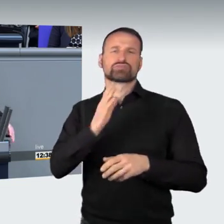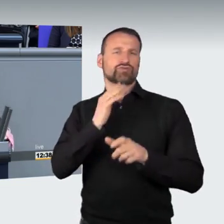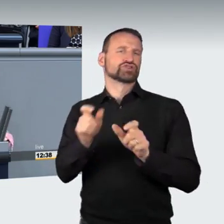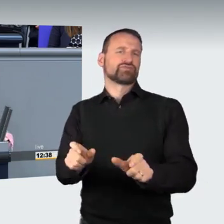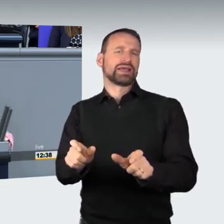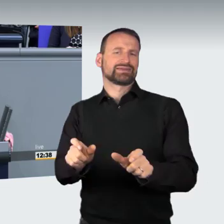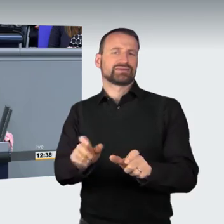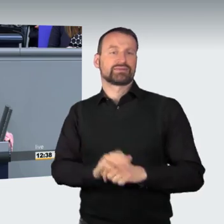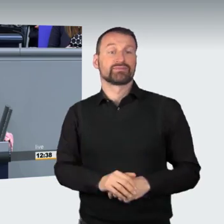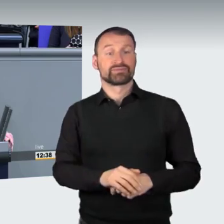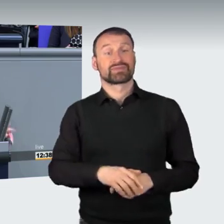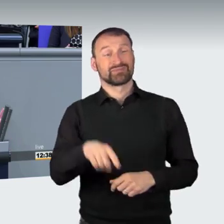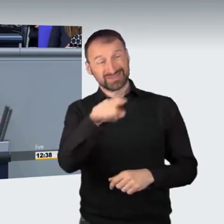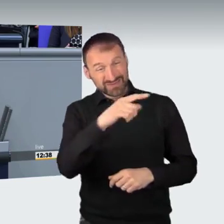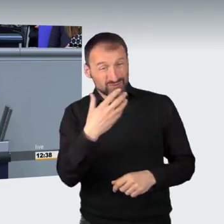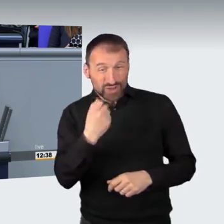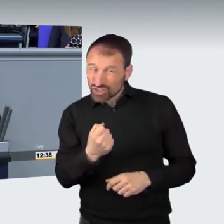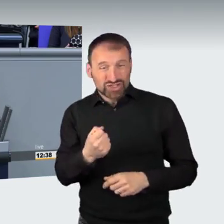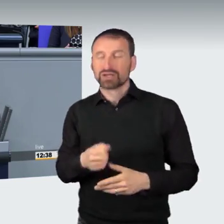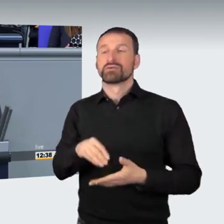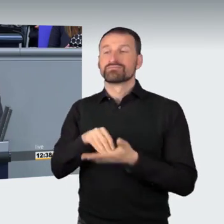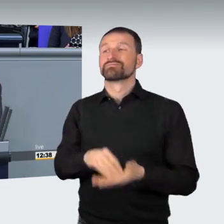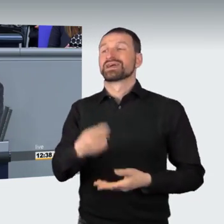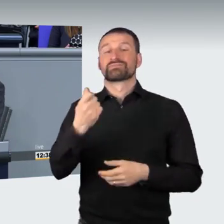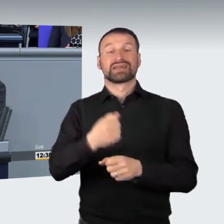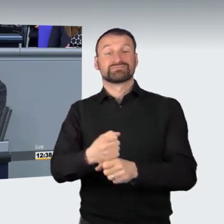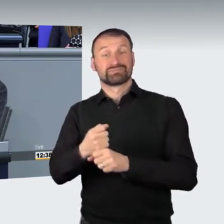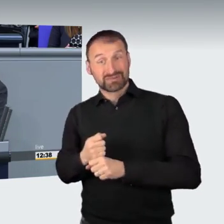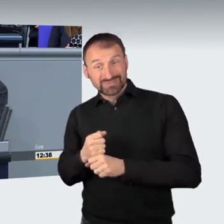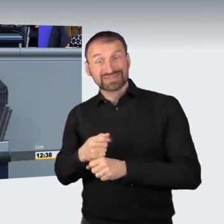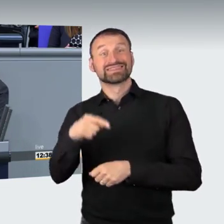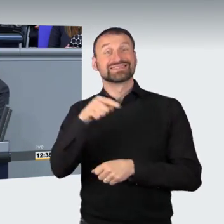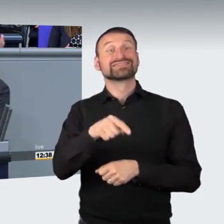Auch da machen wir nicht mit; denn so etwas nützt weder den Mieterinnen